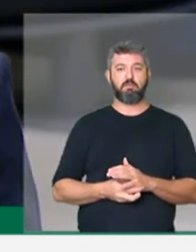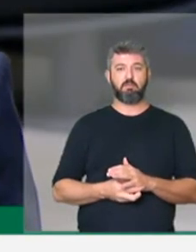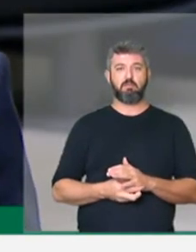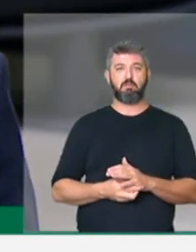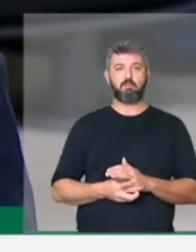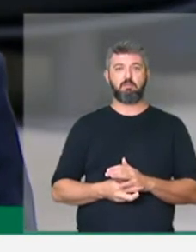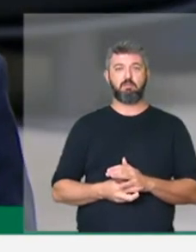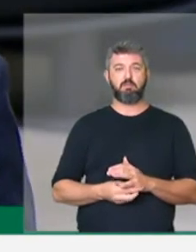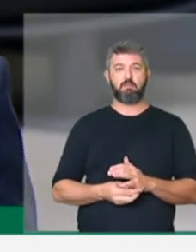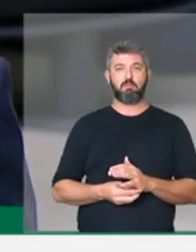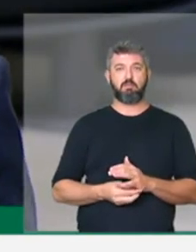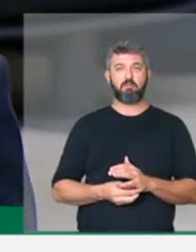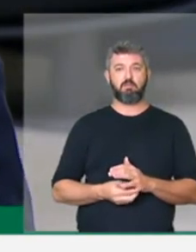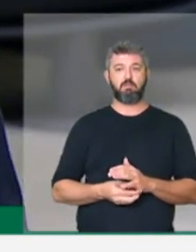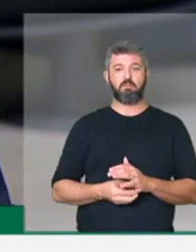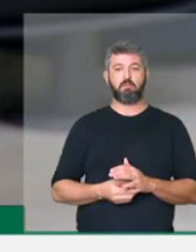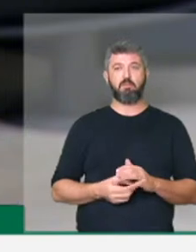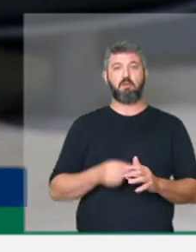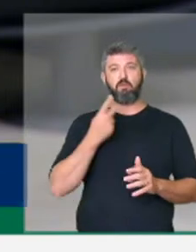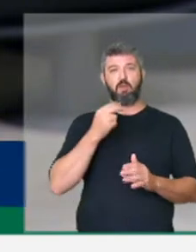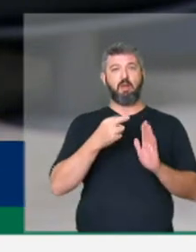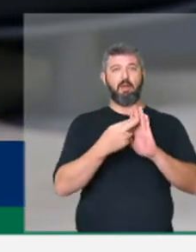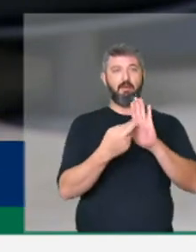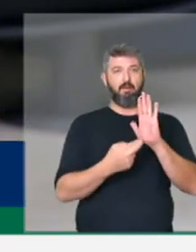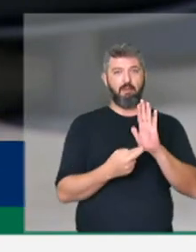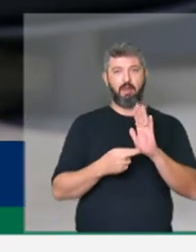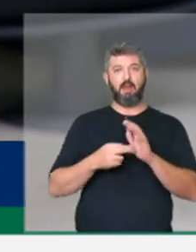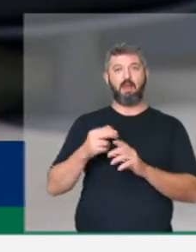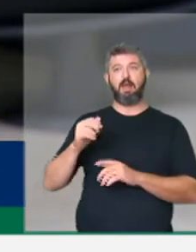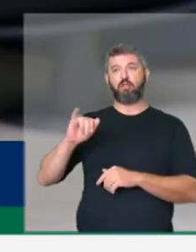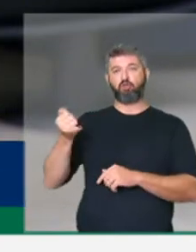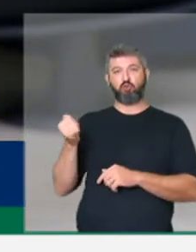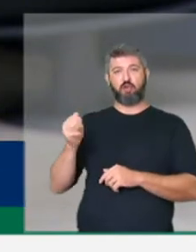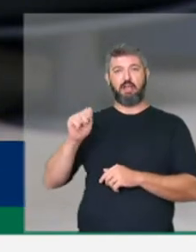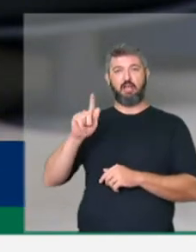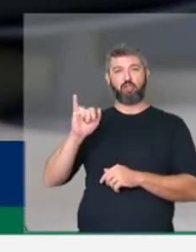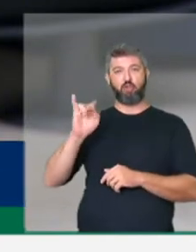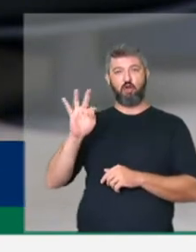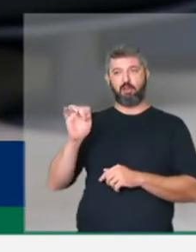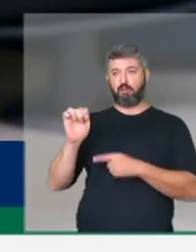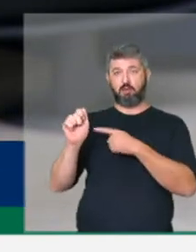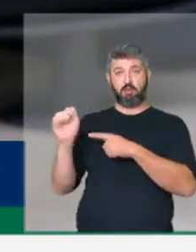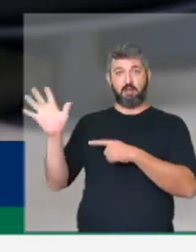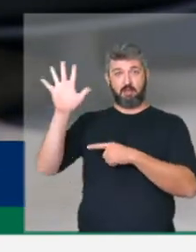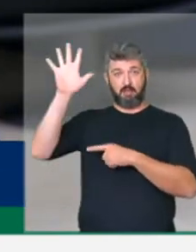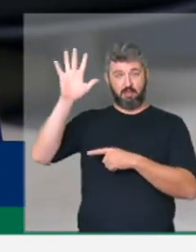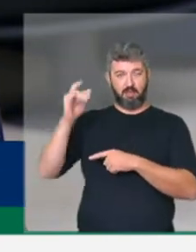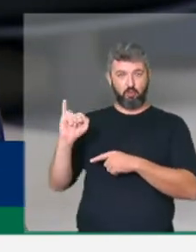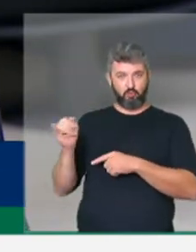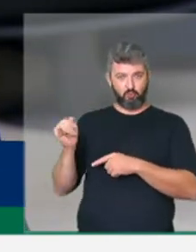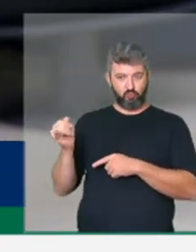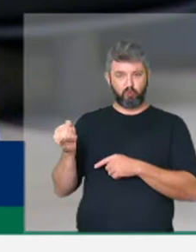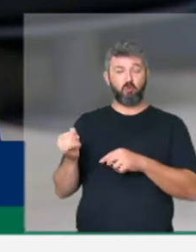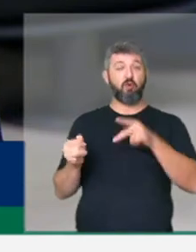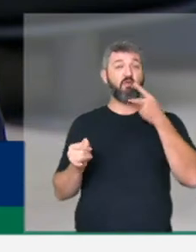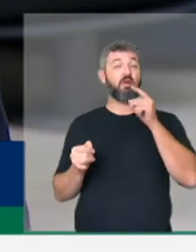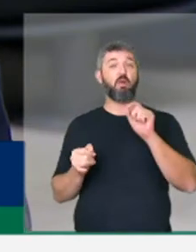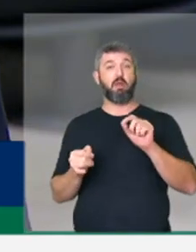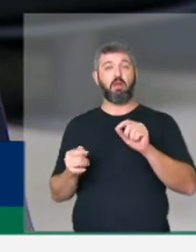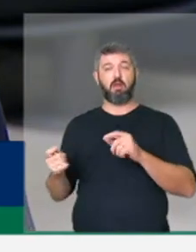NINGUÉM. SÓ CRIA UMA CONFUSÃO FISCAL, UMA BOLHA DENTRO DO ORÇAMENTO QUE NÃO AJUDA A NINGUÉM ABSOLUTAMENTE EM NADA. O PAÍS NÃO GANHA COM ISSO, O PAÍS GANHA QUANDO